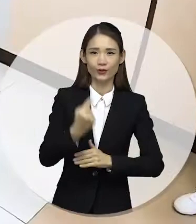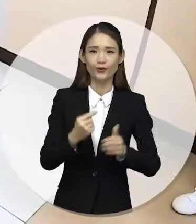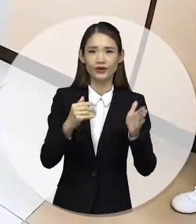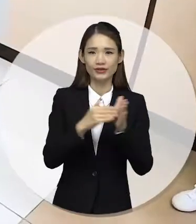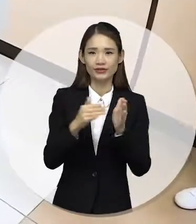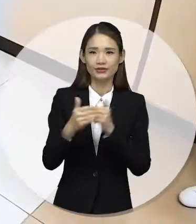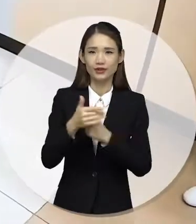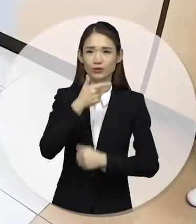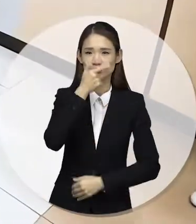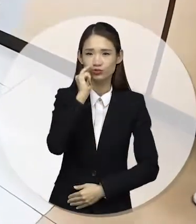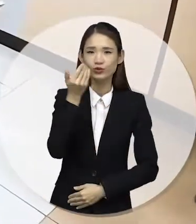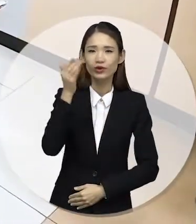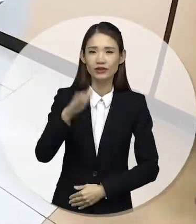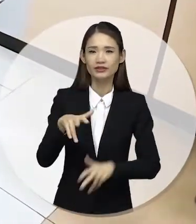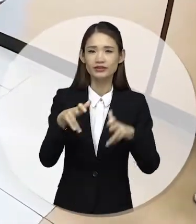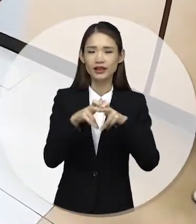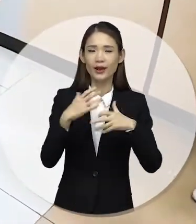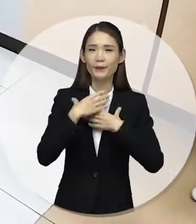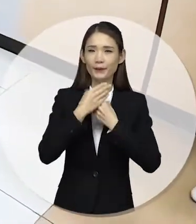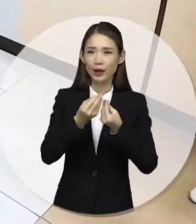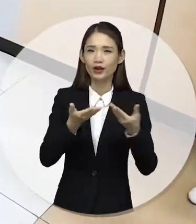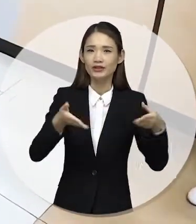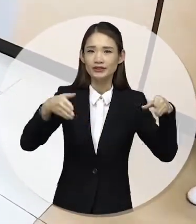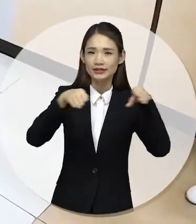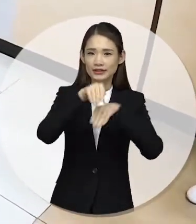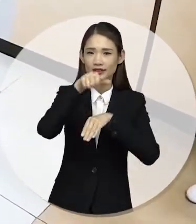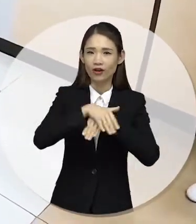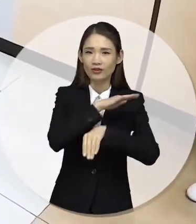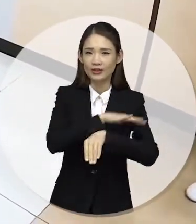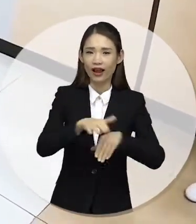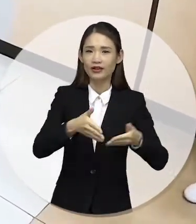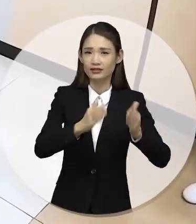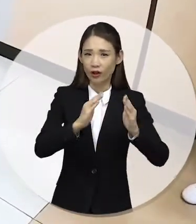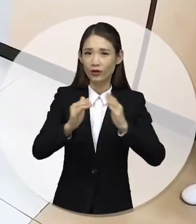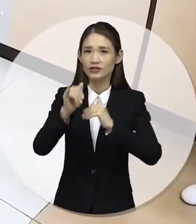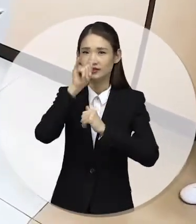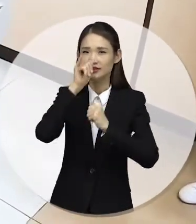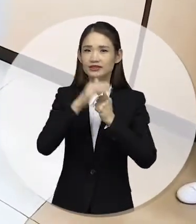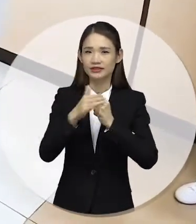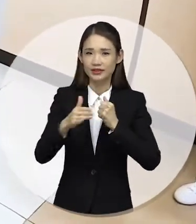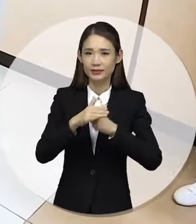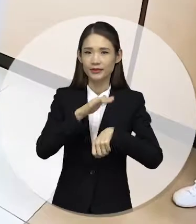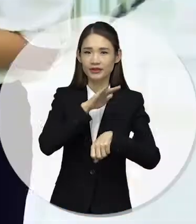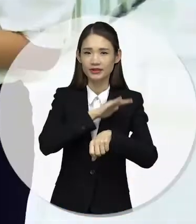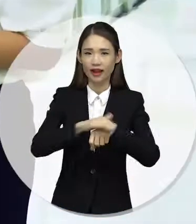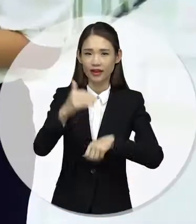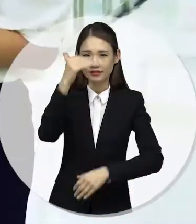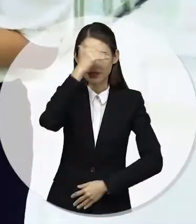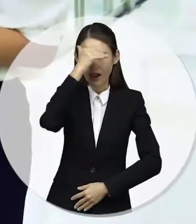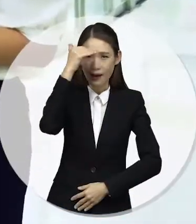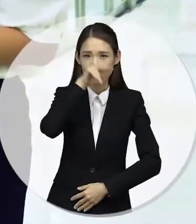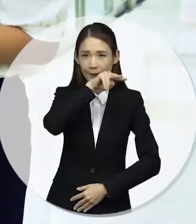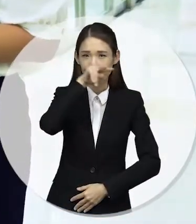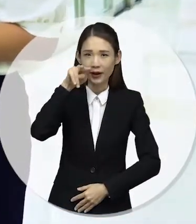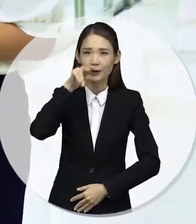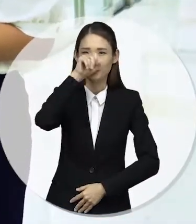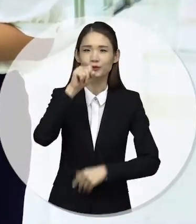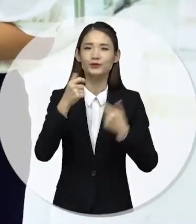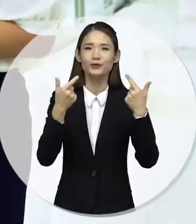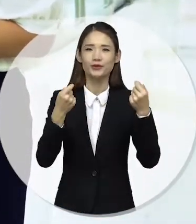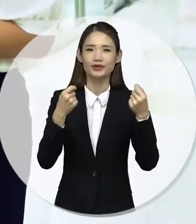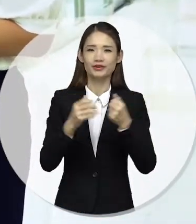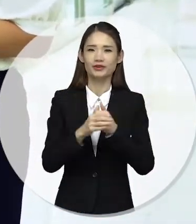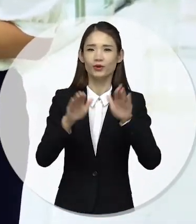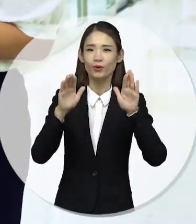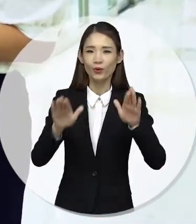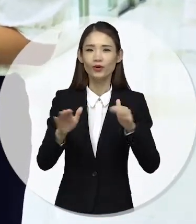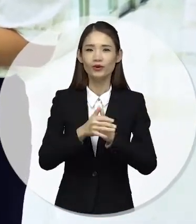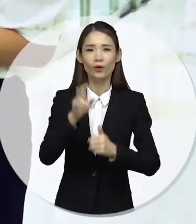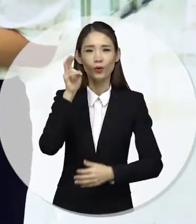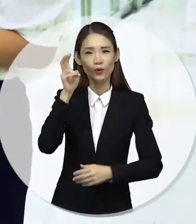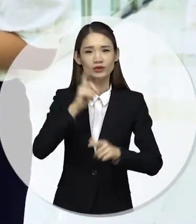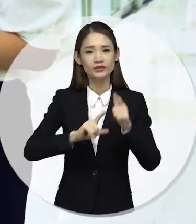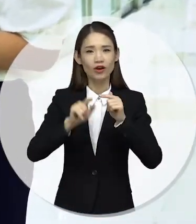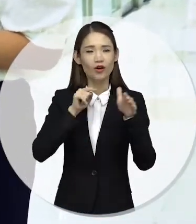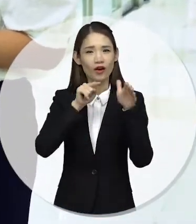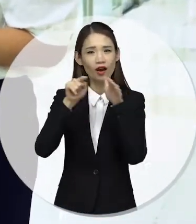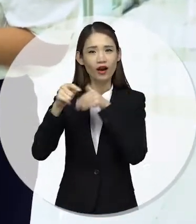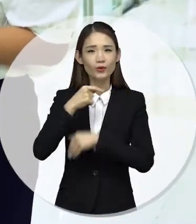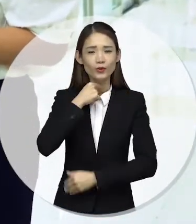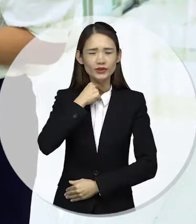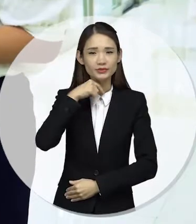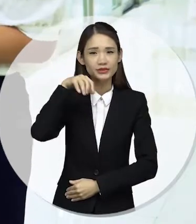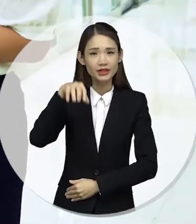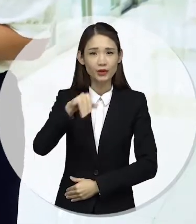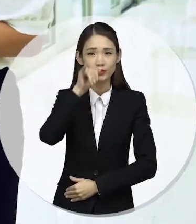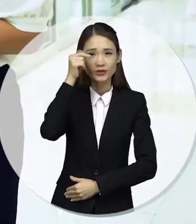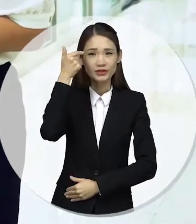이주희 : 부족하긴 하지만 장애인편의시설들이 잘 설치가 되어 있어서 잘 탐방해보시면 좋을 것 같고, 오늘 혹시 더 가보고 싶은 장소가 있으세요?